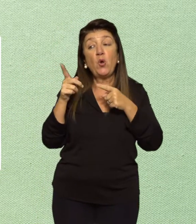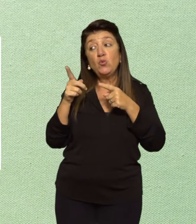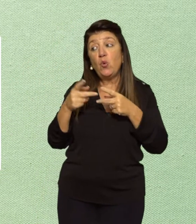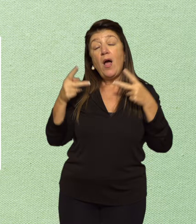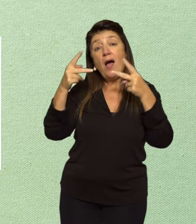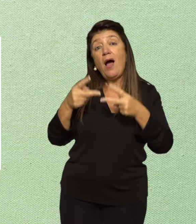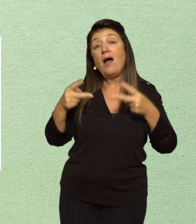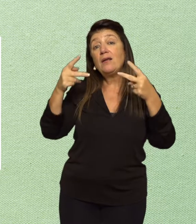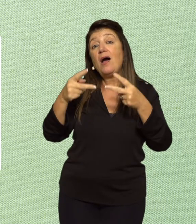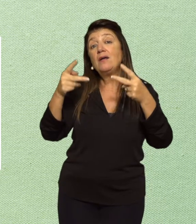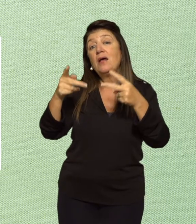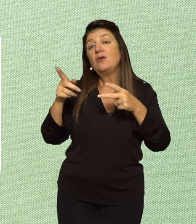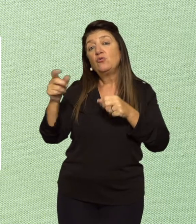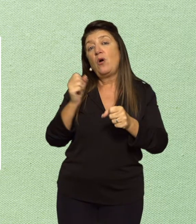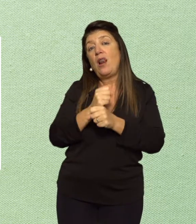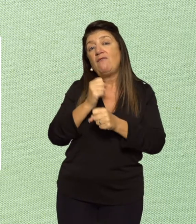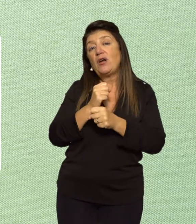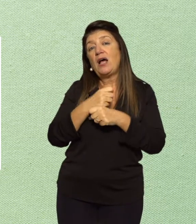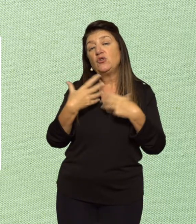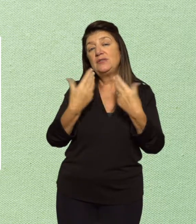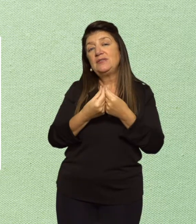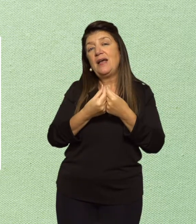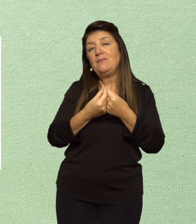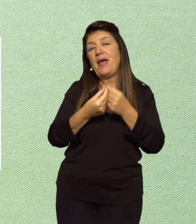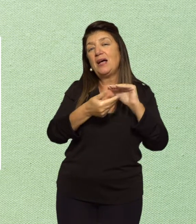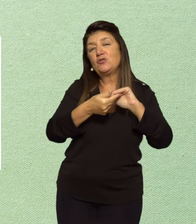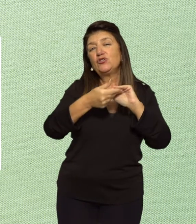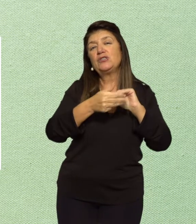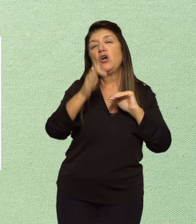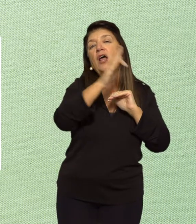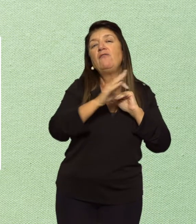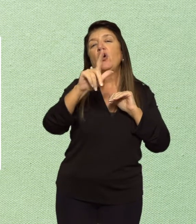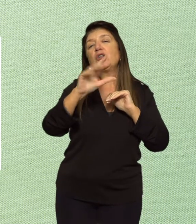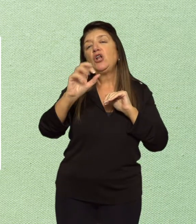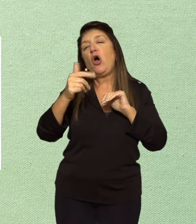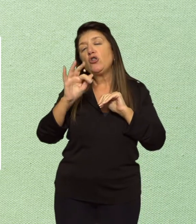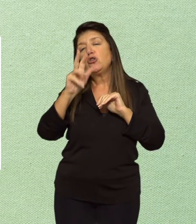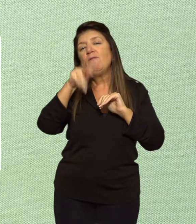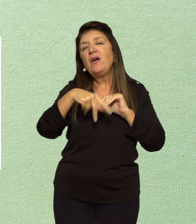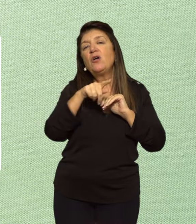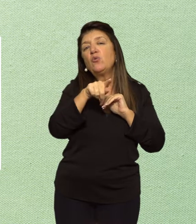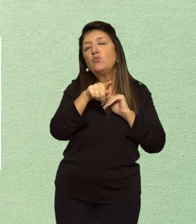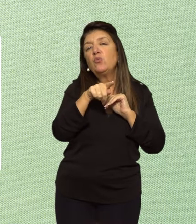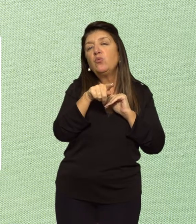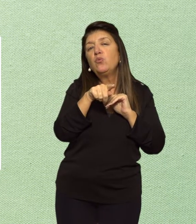hai collaborato un po' con il Fior di Loto il tuo ruolo cioè come svolgi insomma le